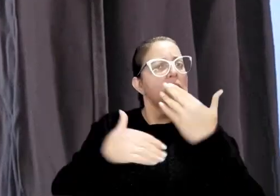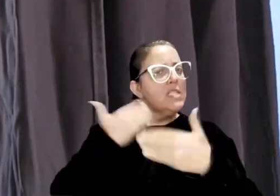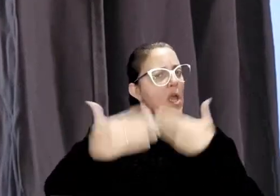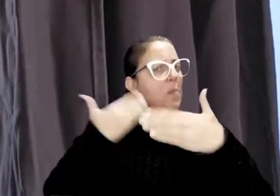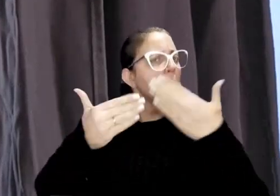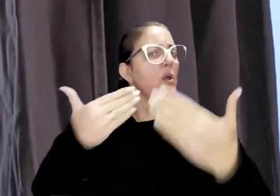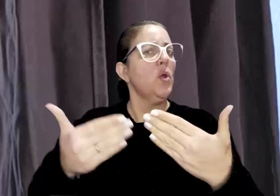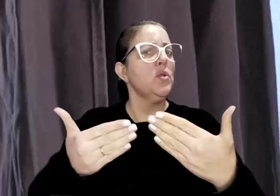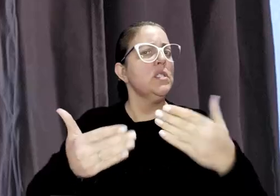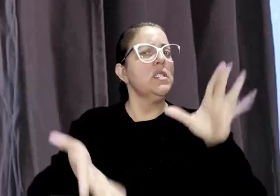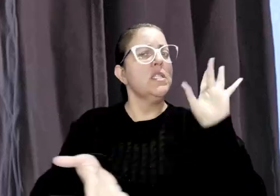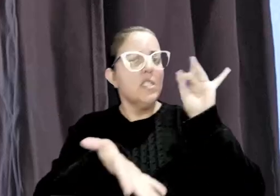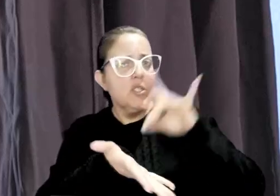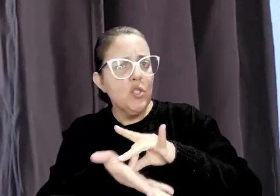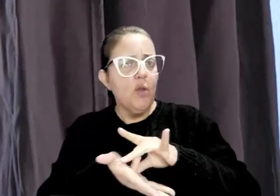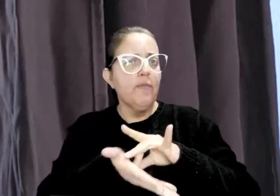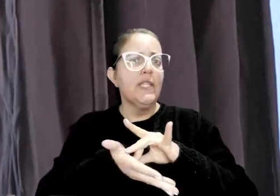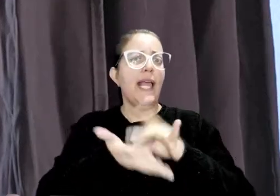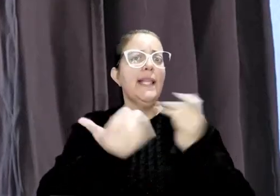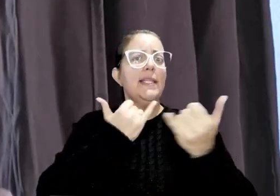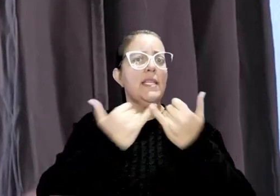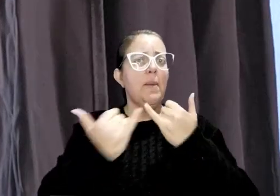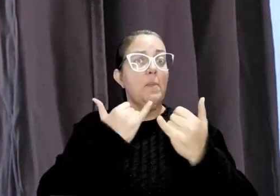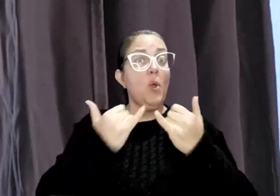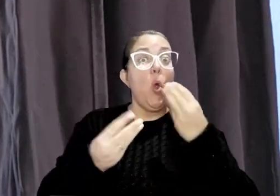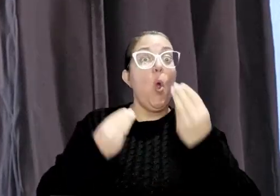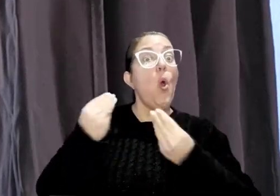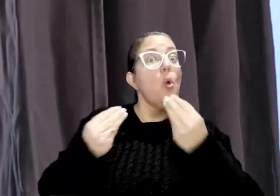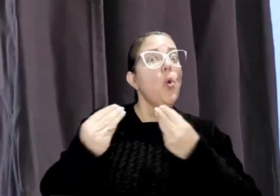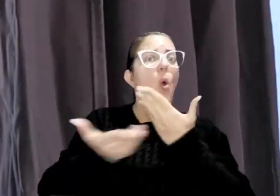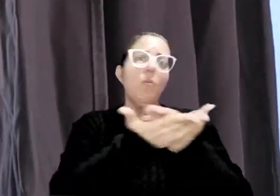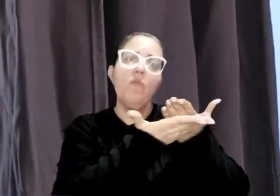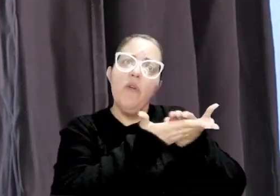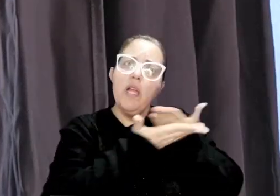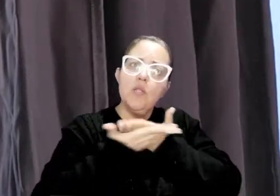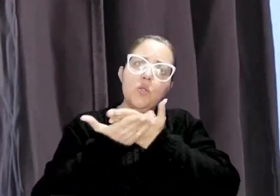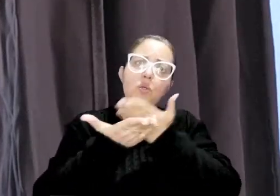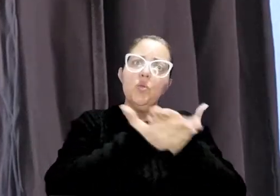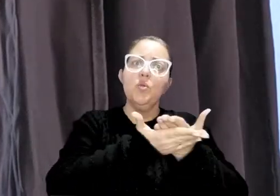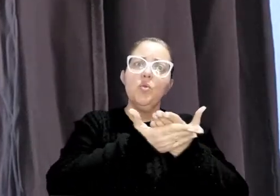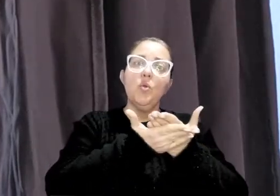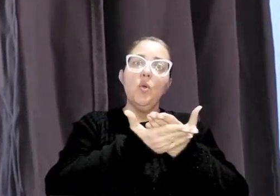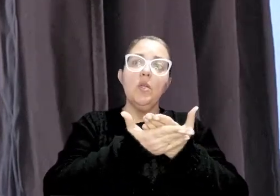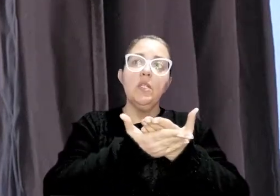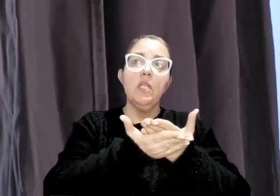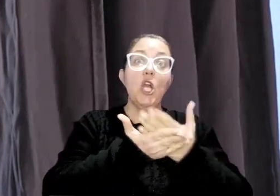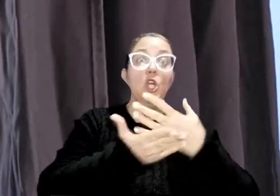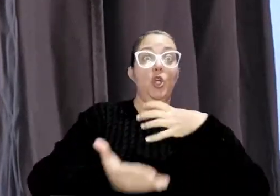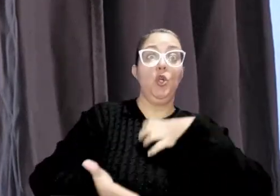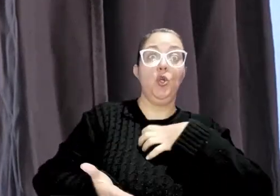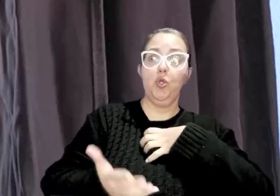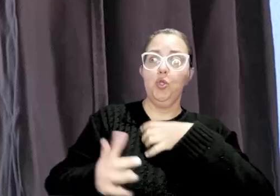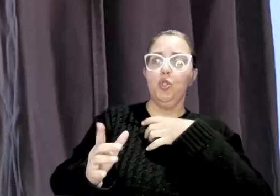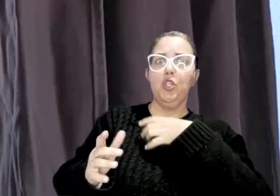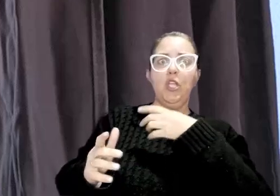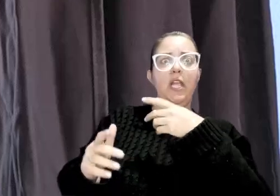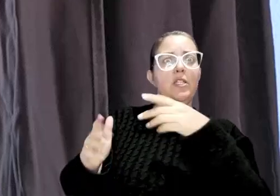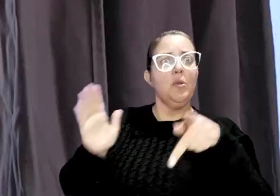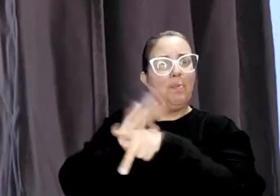vai se dar o estudo sobre a viabilidade daquele empreendimento e também sobre mecanismos e